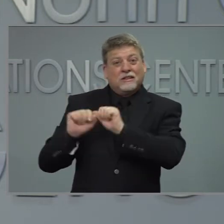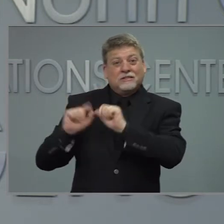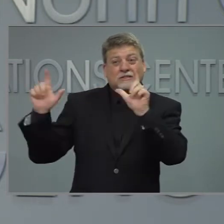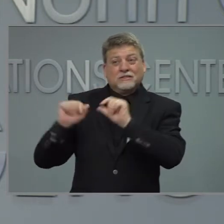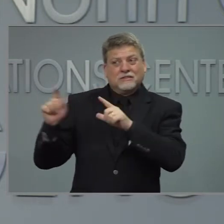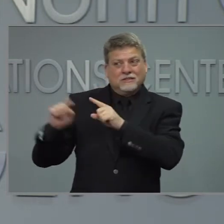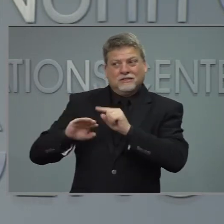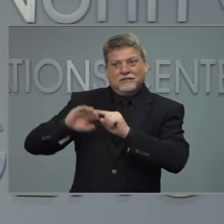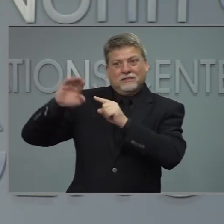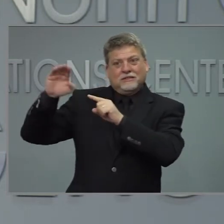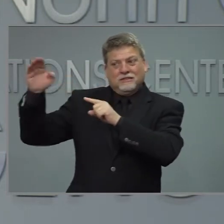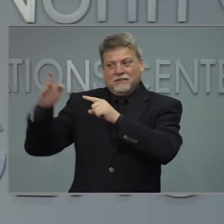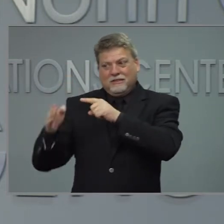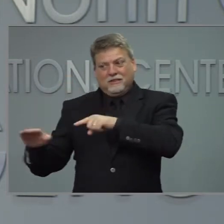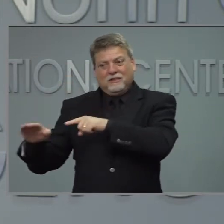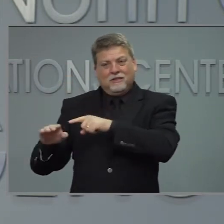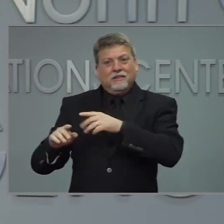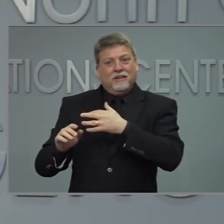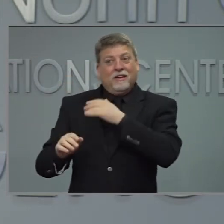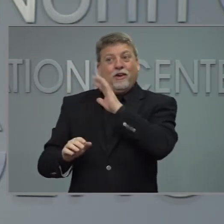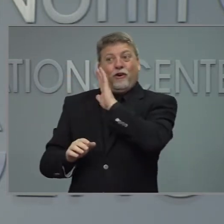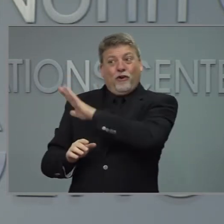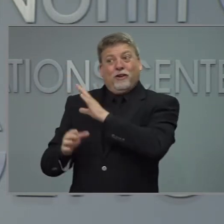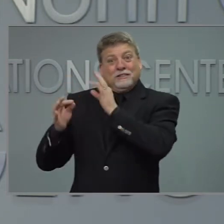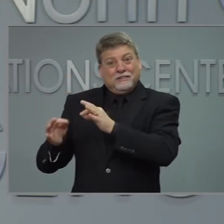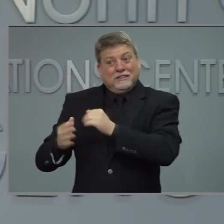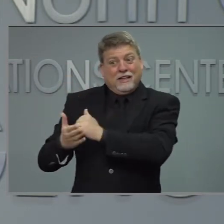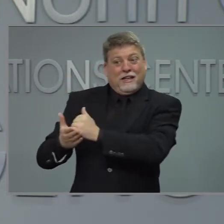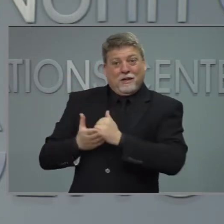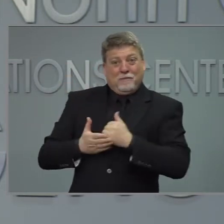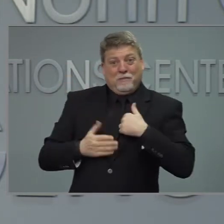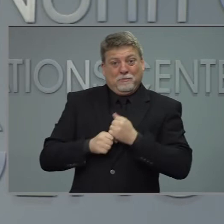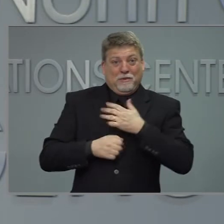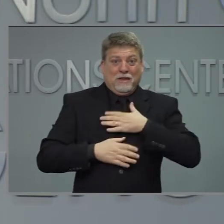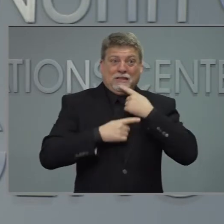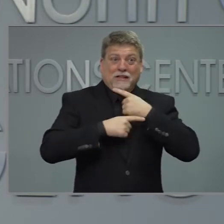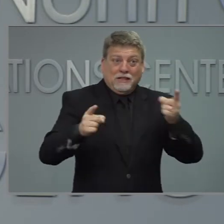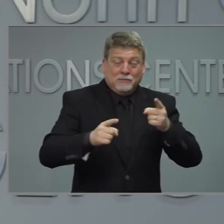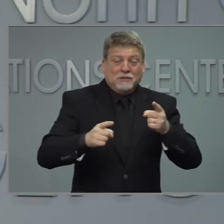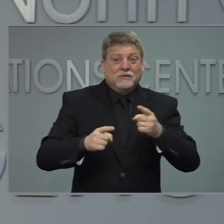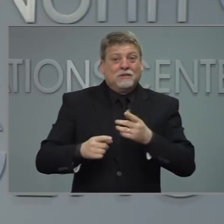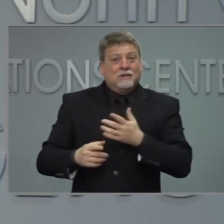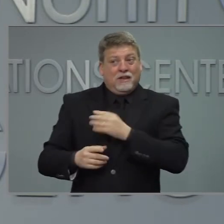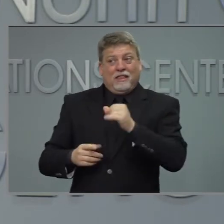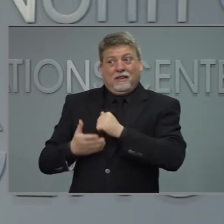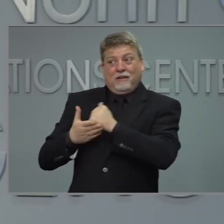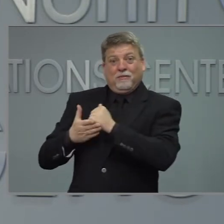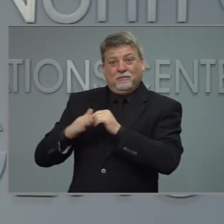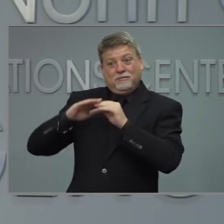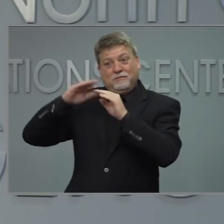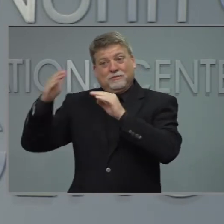que la doctora Cohen, si no nos ha llevado a esta decisión si estuviésemos donde estamos en